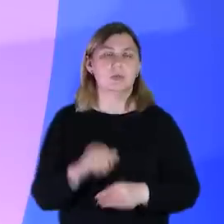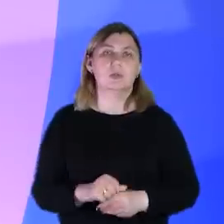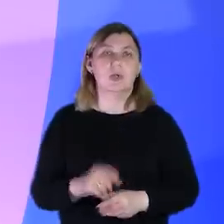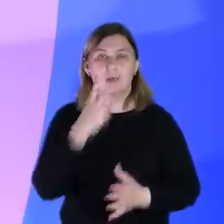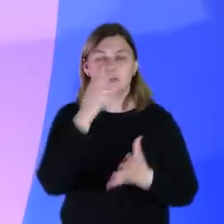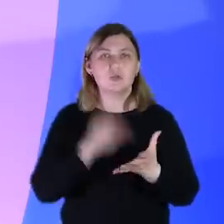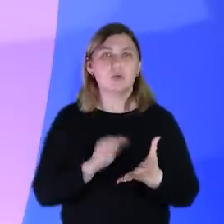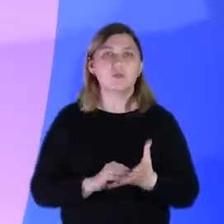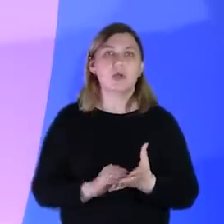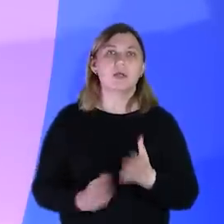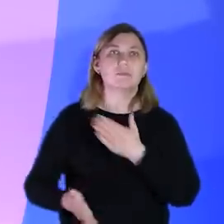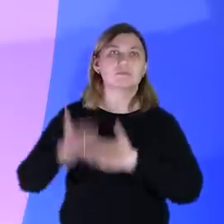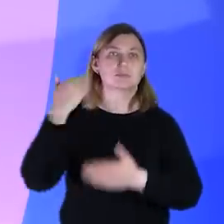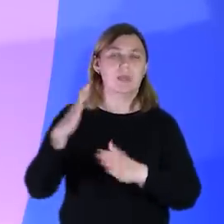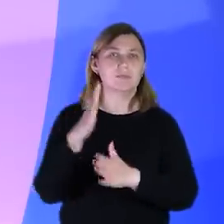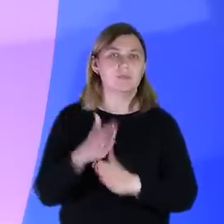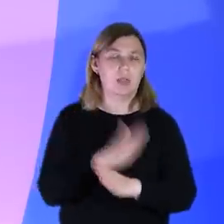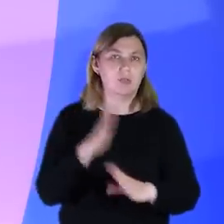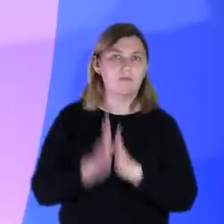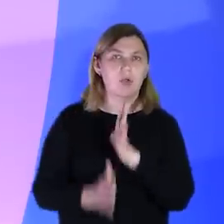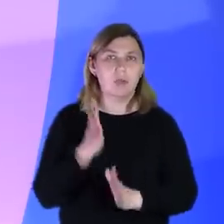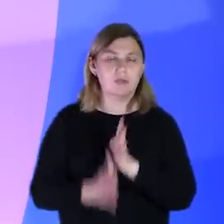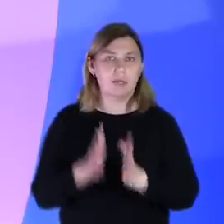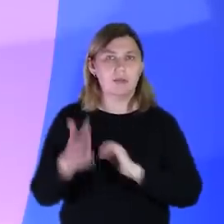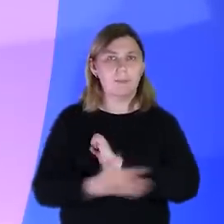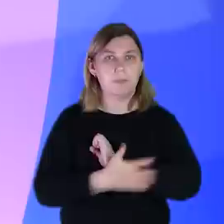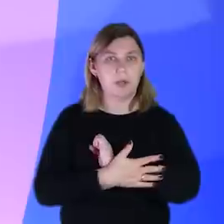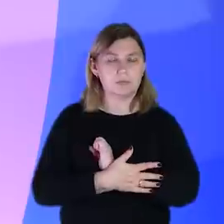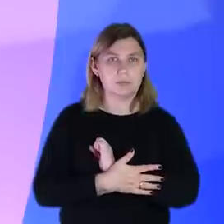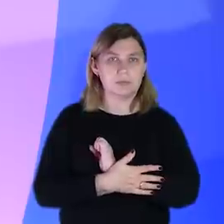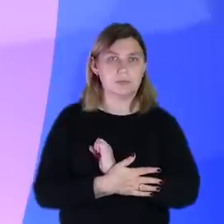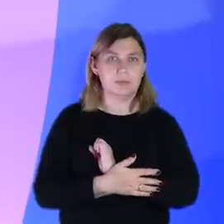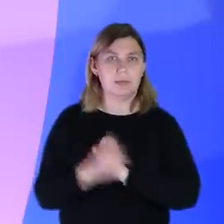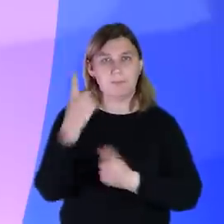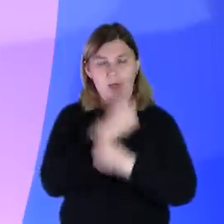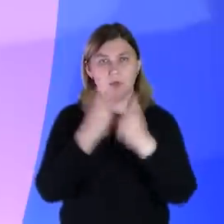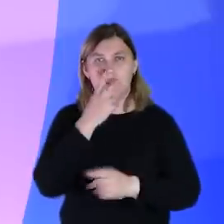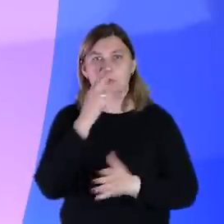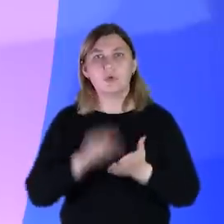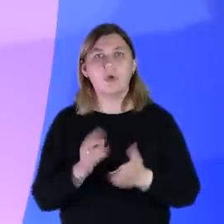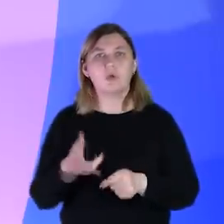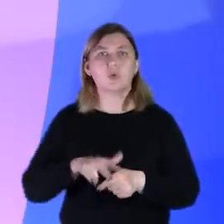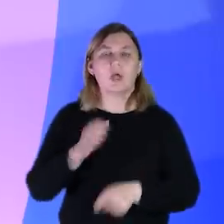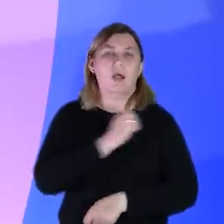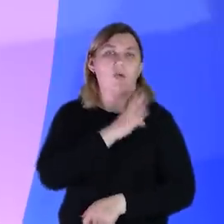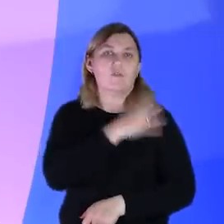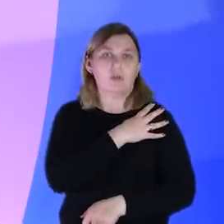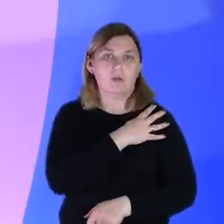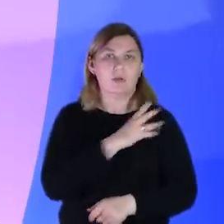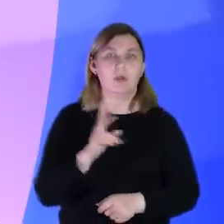z doświadczeń formacji przedwojennej, m.in. na podstawie (podejrzewam) doświadczeń któregoś z oficerów Korpusu Ochrony Pogranicza,